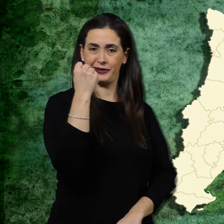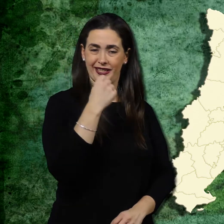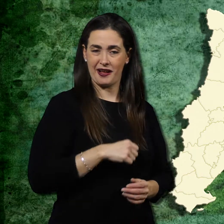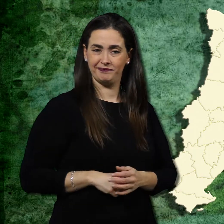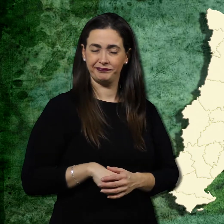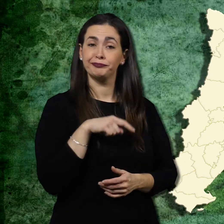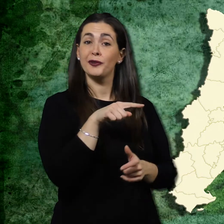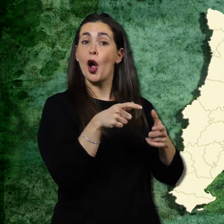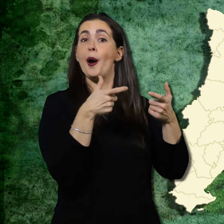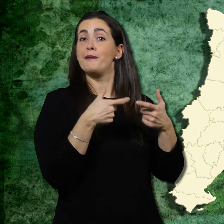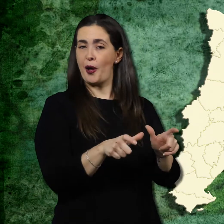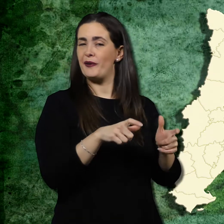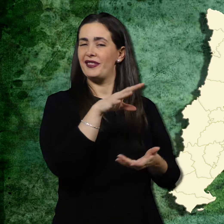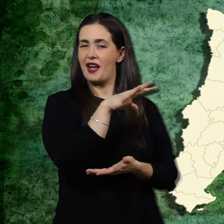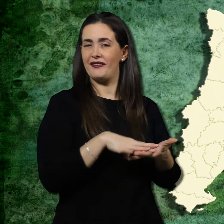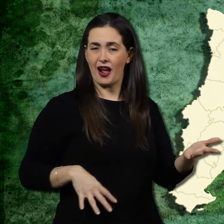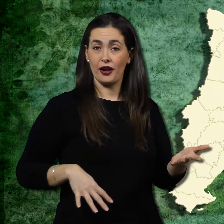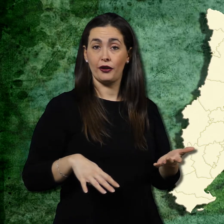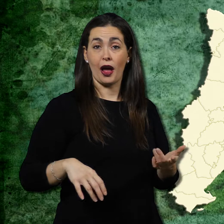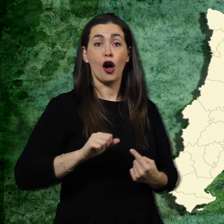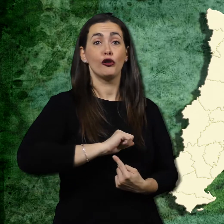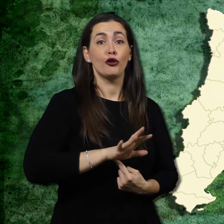ABRERA Província de Barcelona.